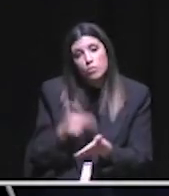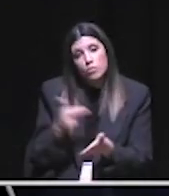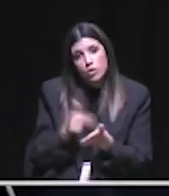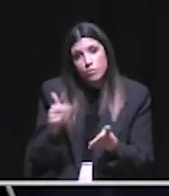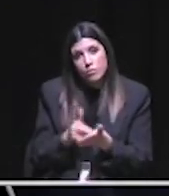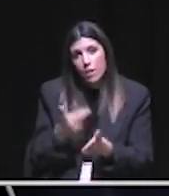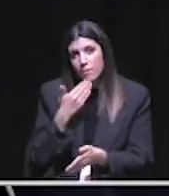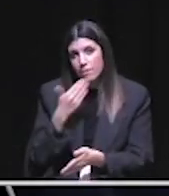Obrigada.